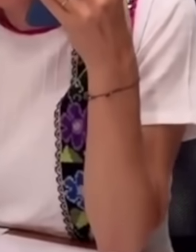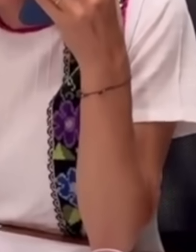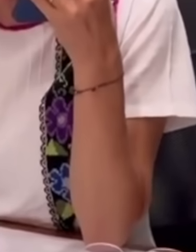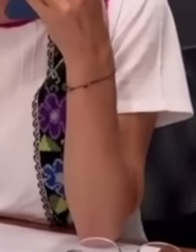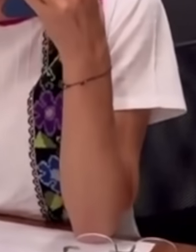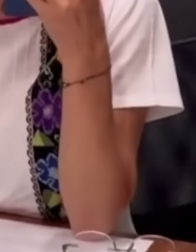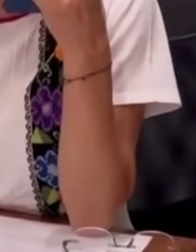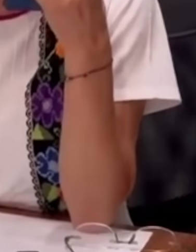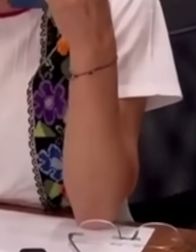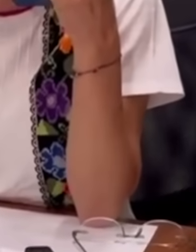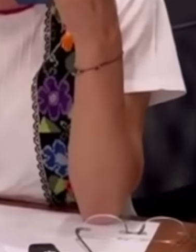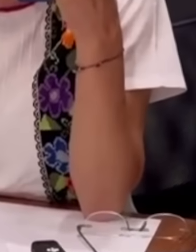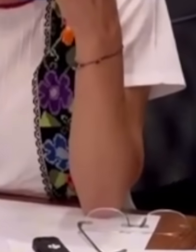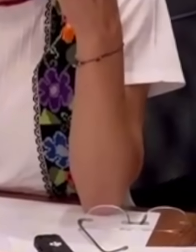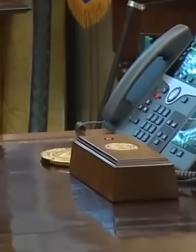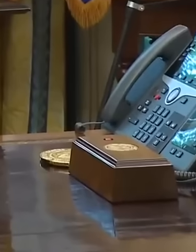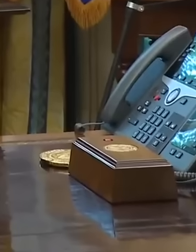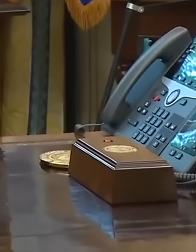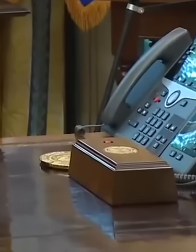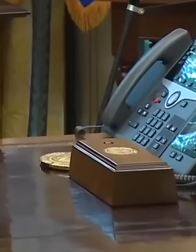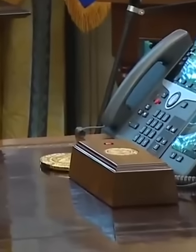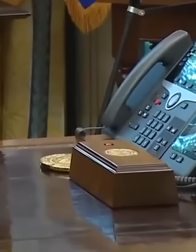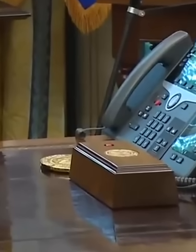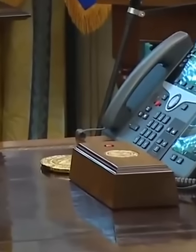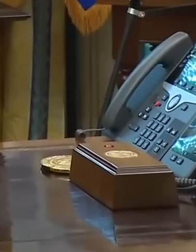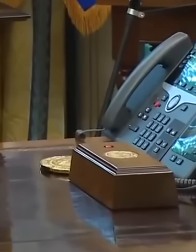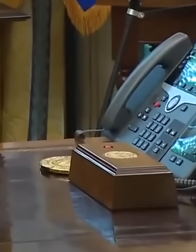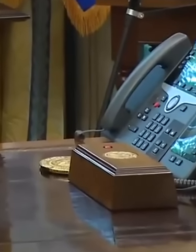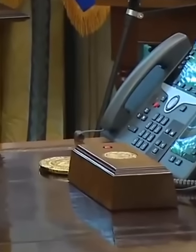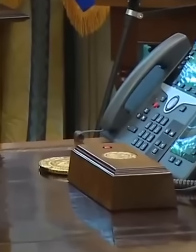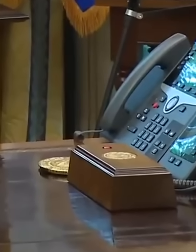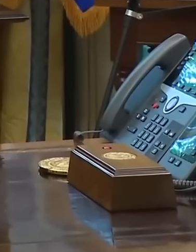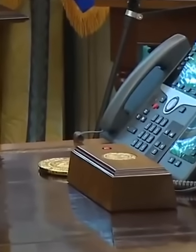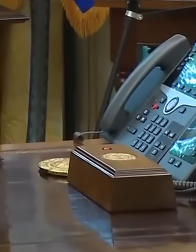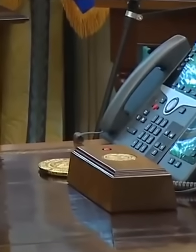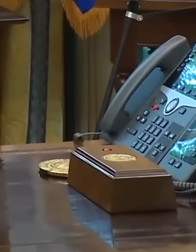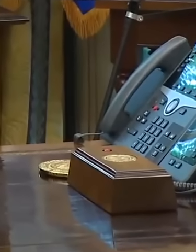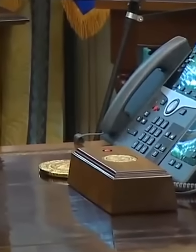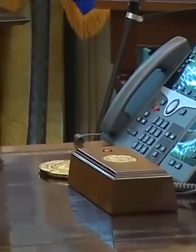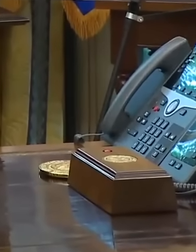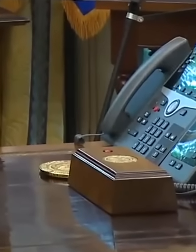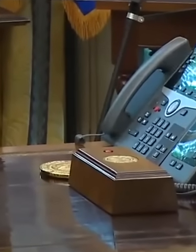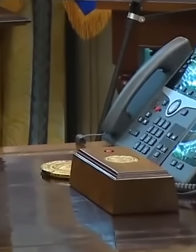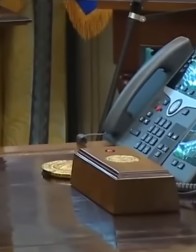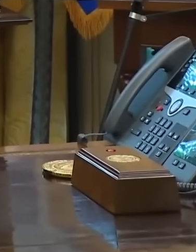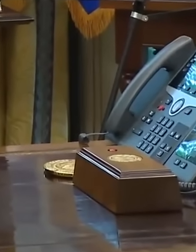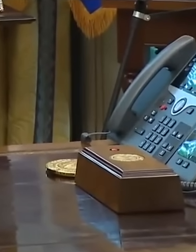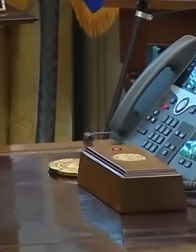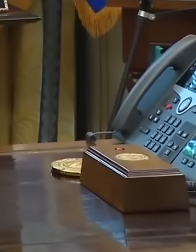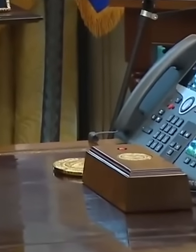dialogando, construyendo eh un acuerdo de más largo plazo. ¿Qué por qué es importante este